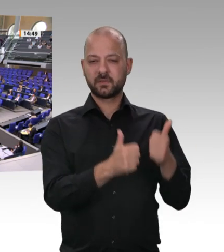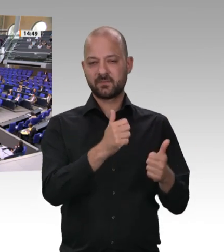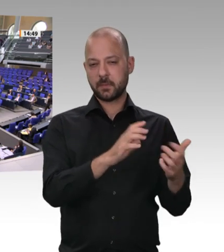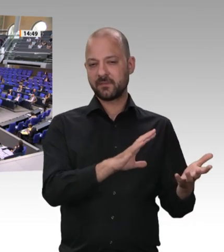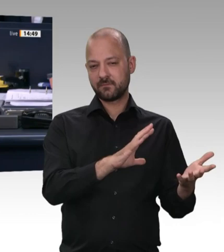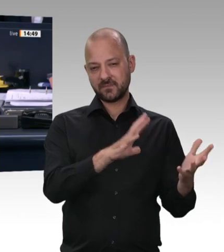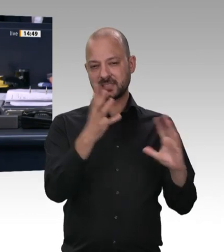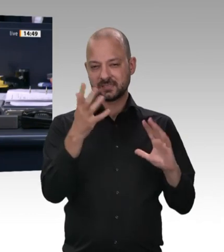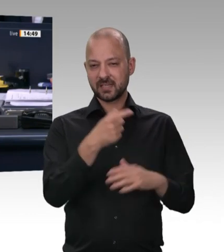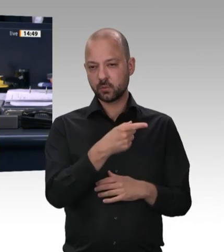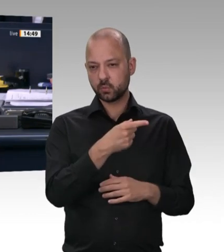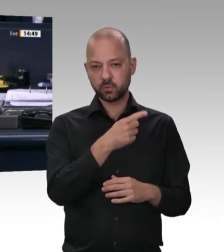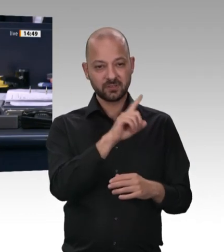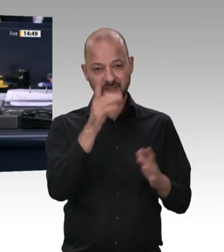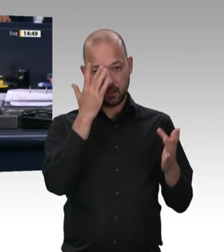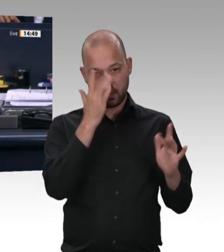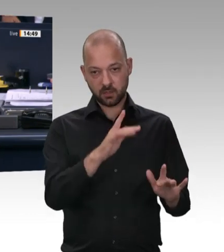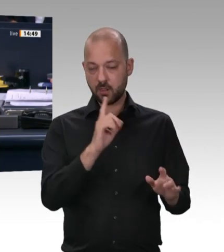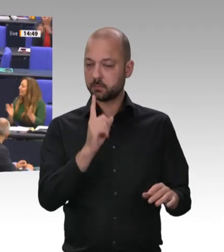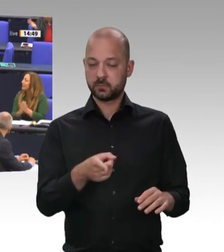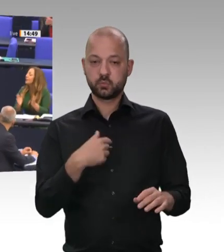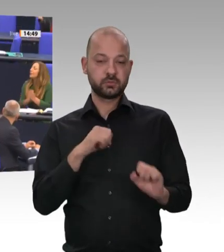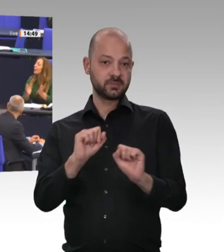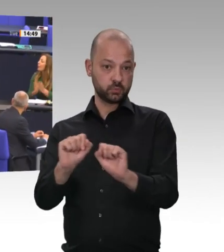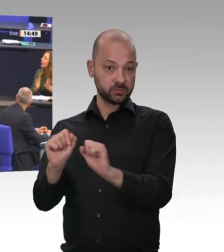Das Wort hat die Kollegin Susanne Ferschl für die Fraktion Die Linke.